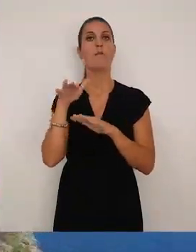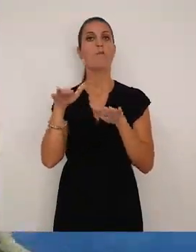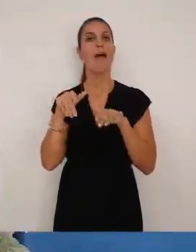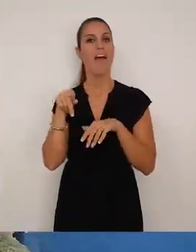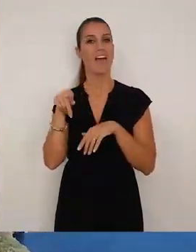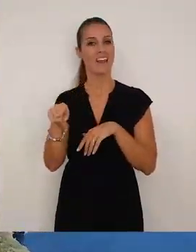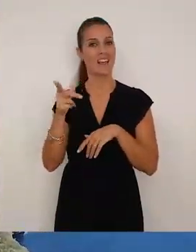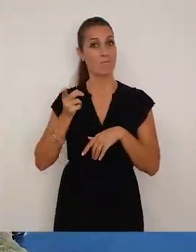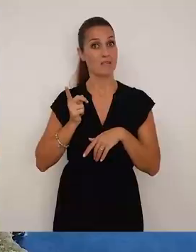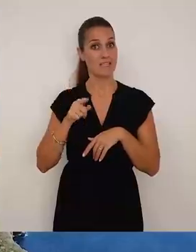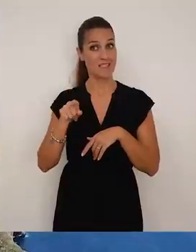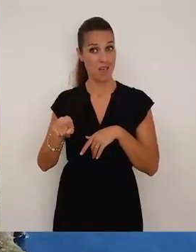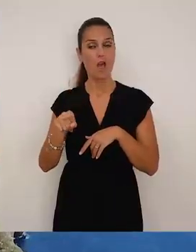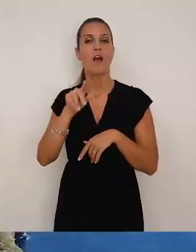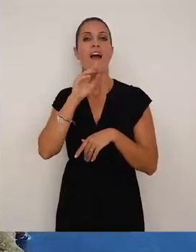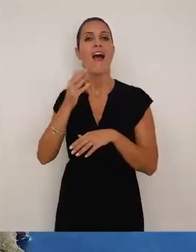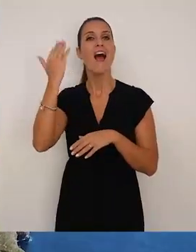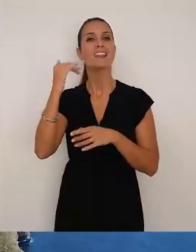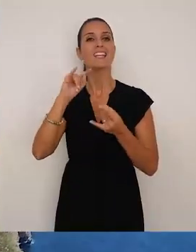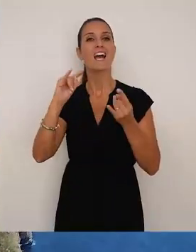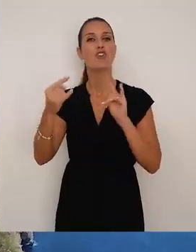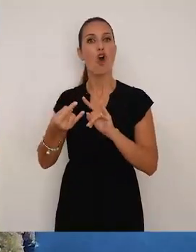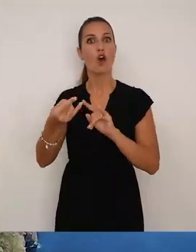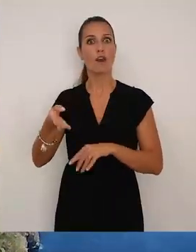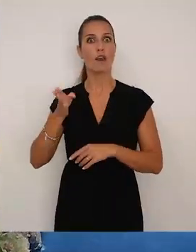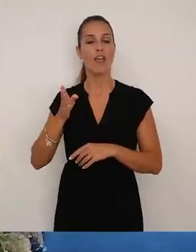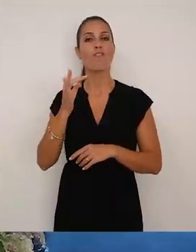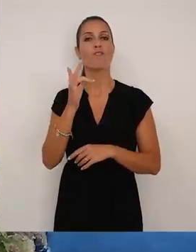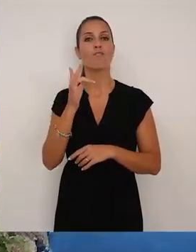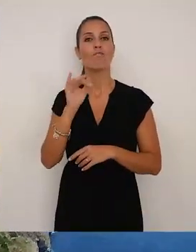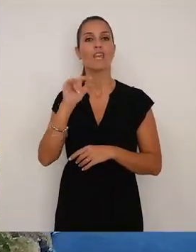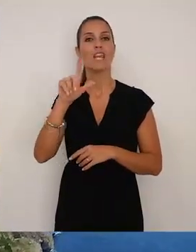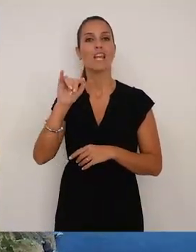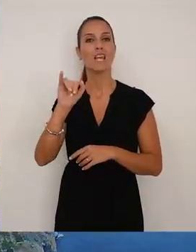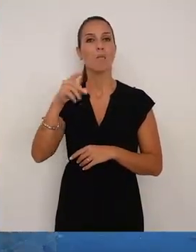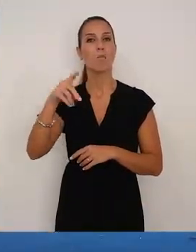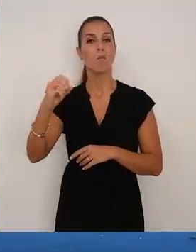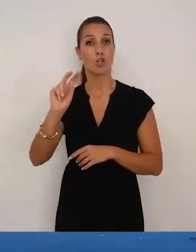della Marina Militare Italiana, sorto dirimpetto i resti dell’antica torre d’allerta di